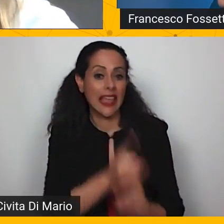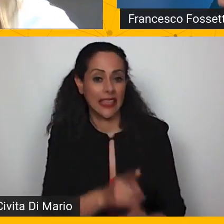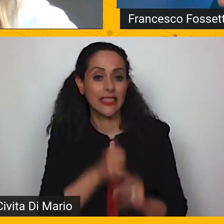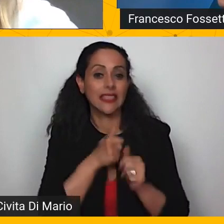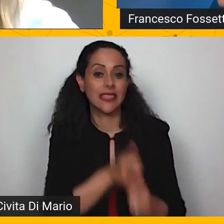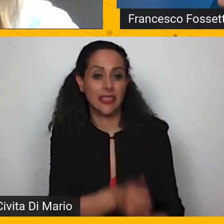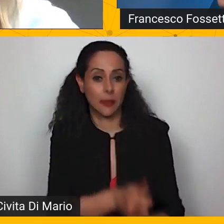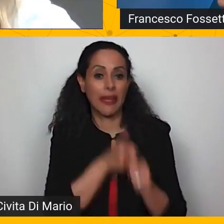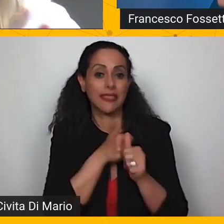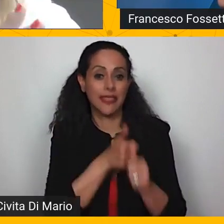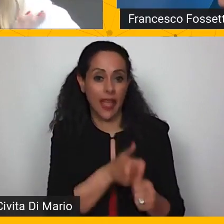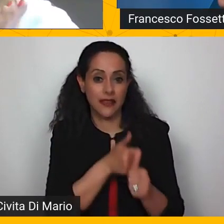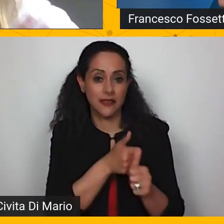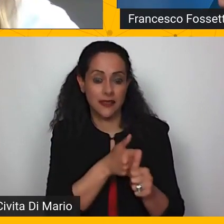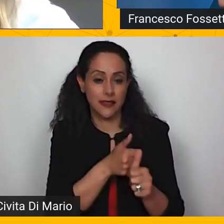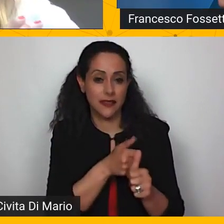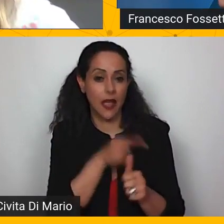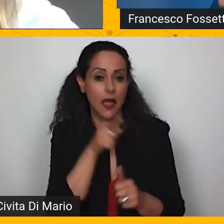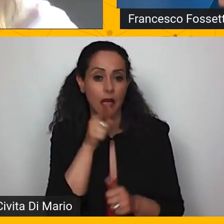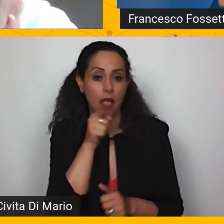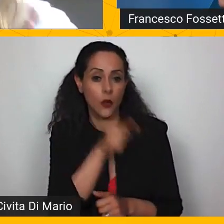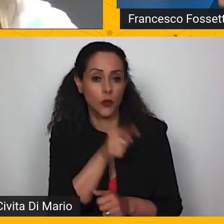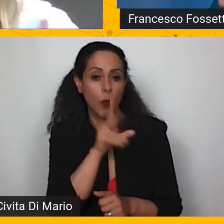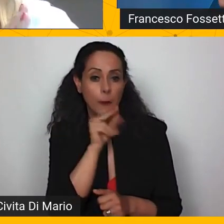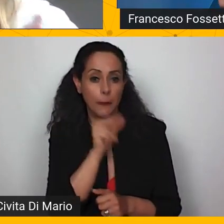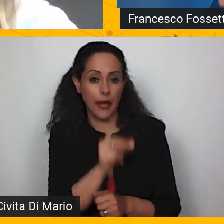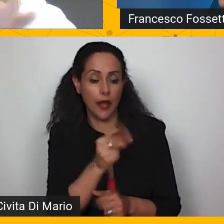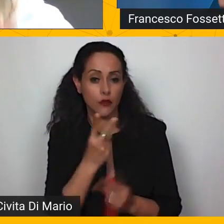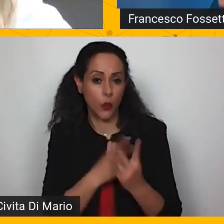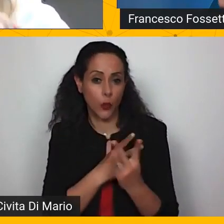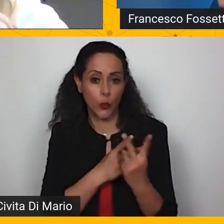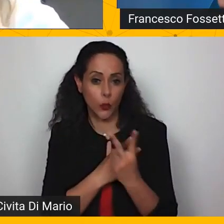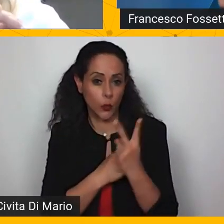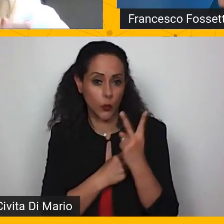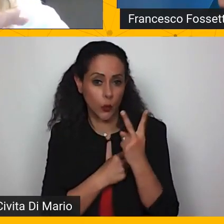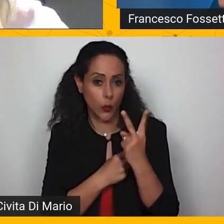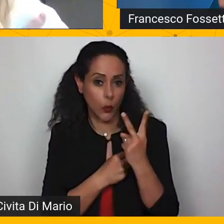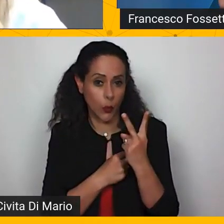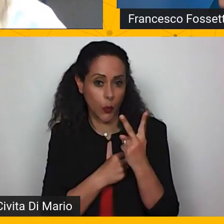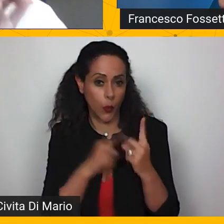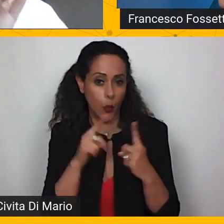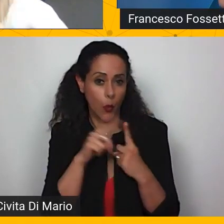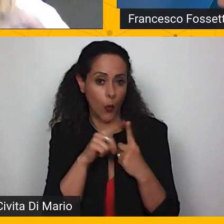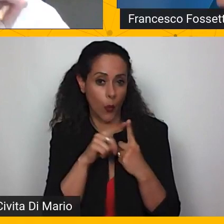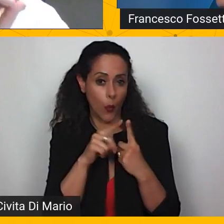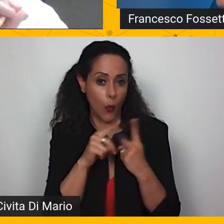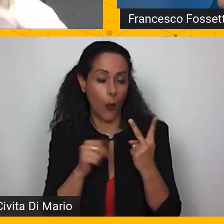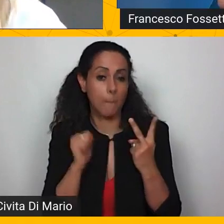dipendenza tu giustamente hai parlato di due tipologie di